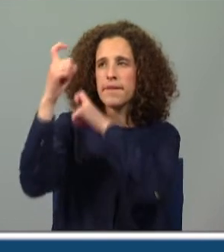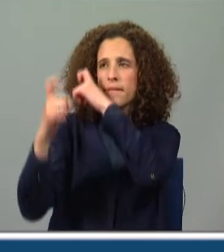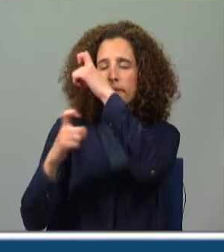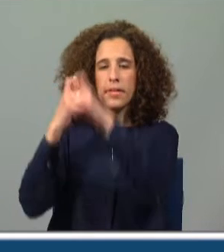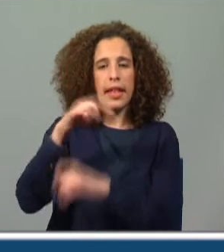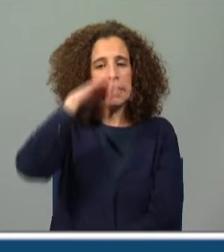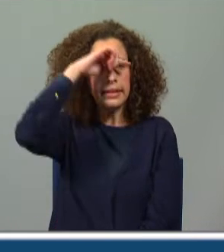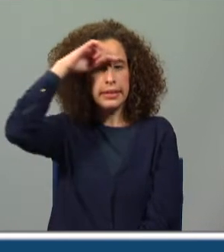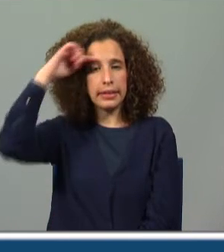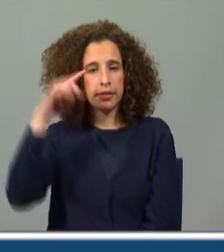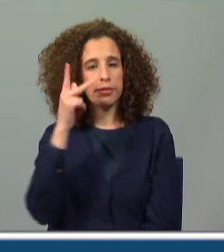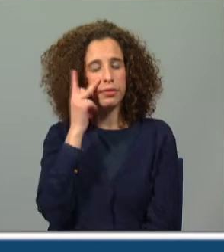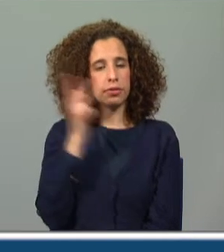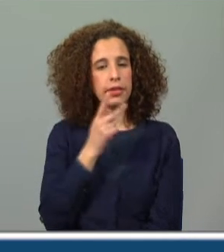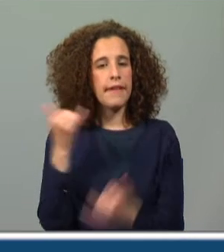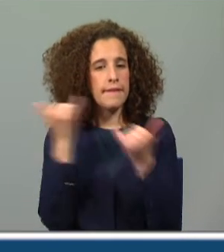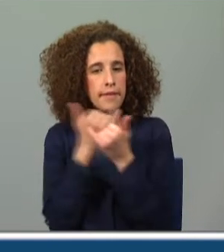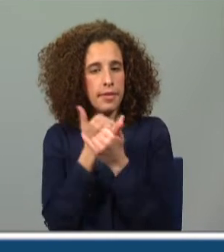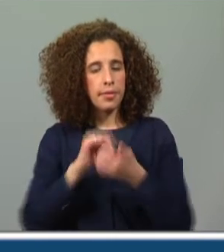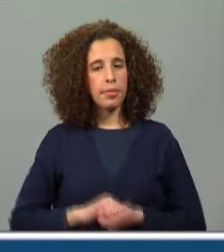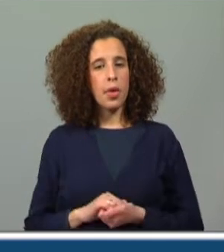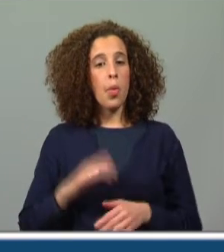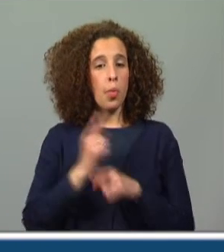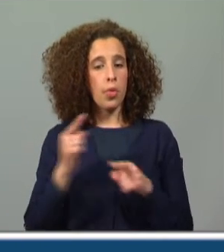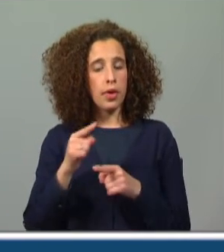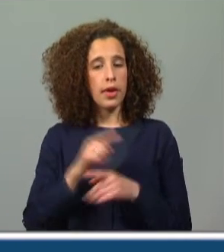acerca da dificuldade de se viver a felicidade uma vez que ela nos é 關於生活的困難幸福，因為她是我們